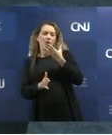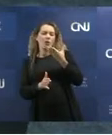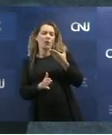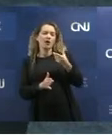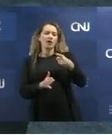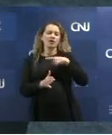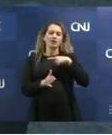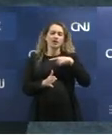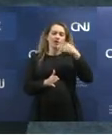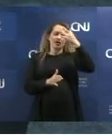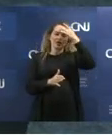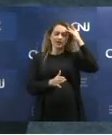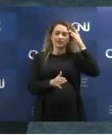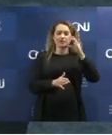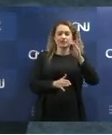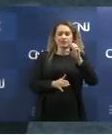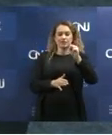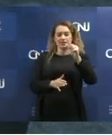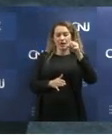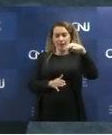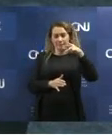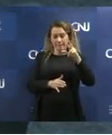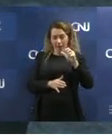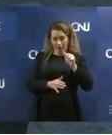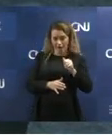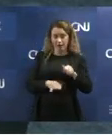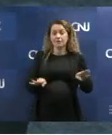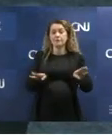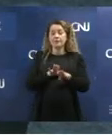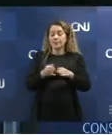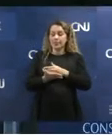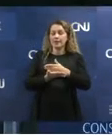Aliás, é habitual e ao mesmo tempo em que não vou evitar